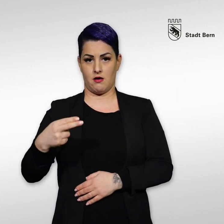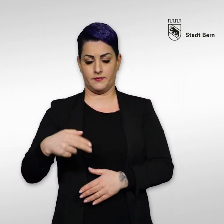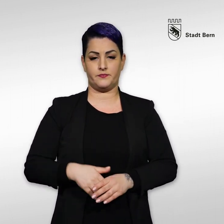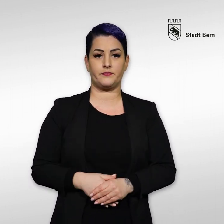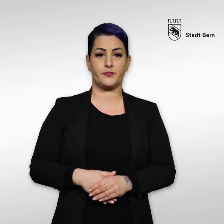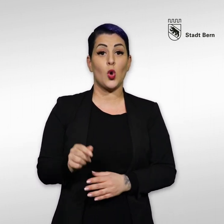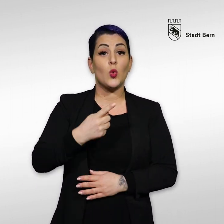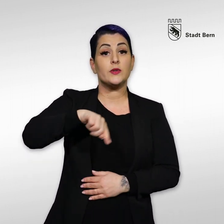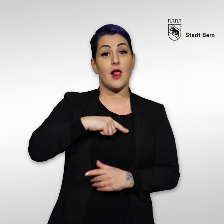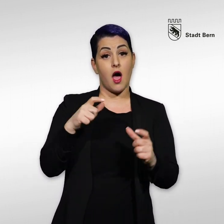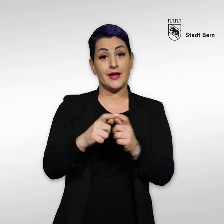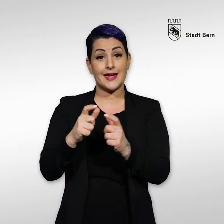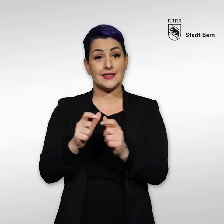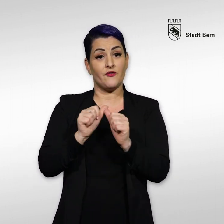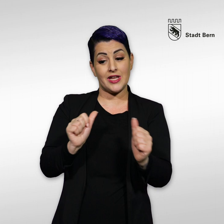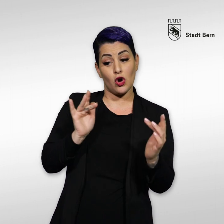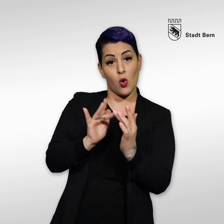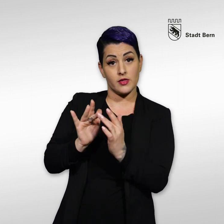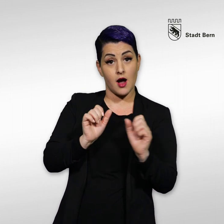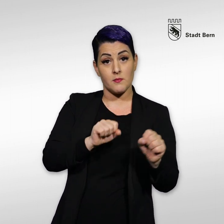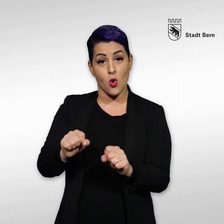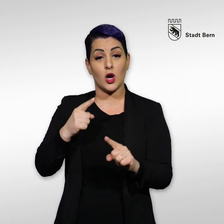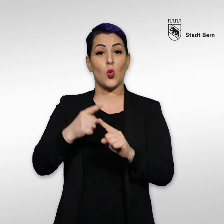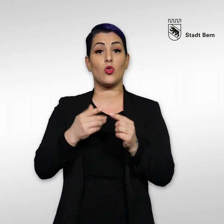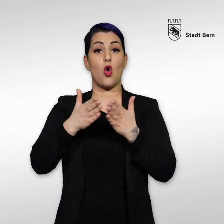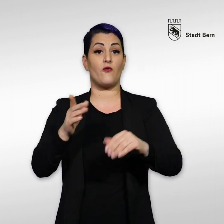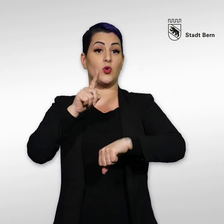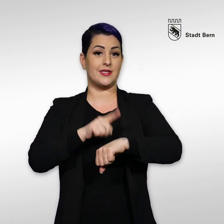Unsere Adresse, die Kontaktmöglichkeiten und die Öffnungszeiten